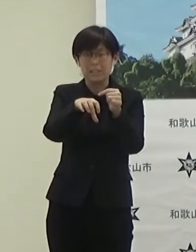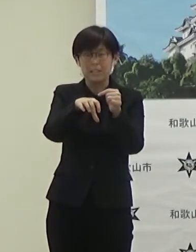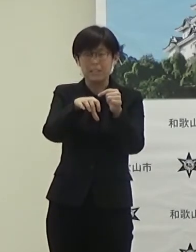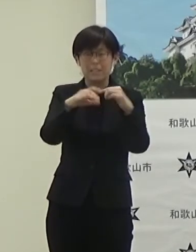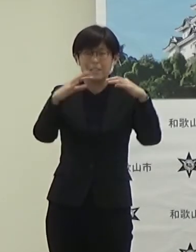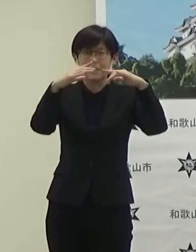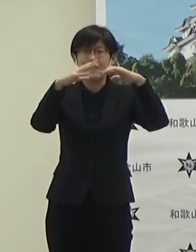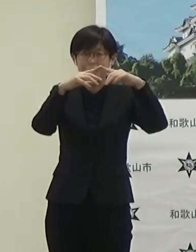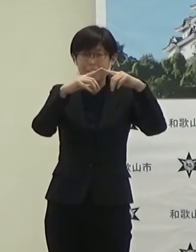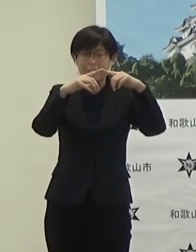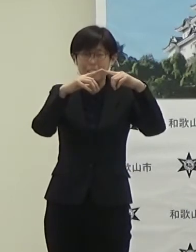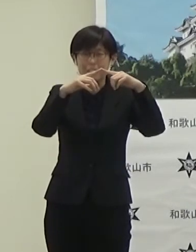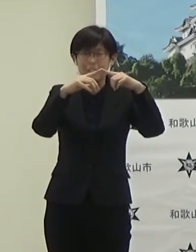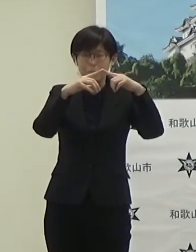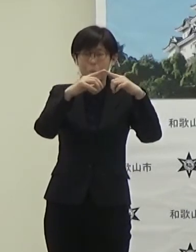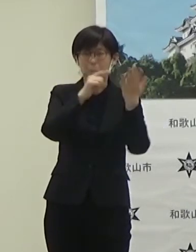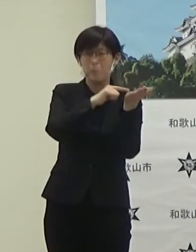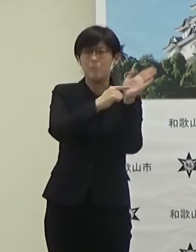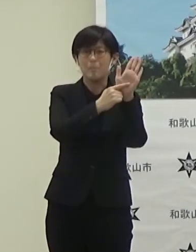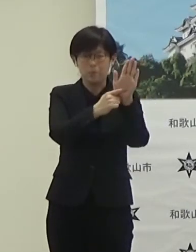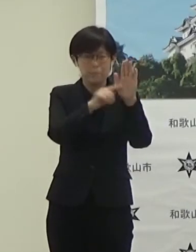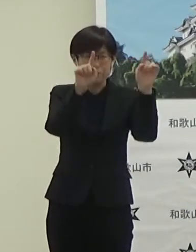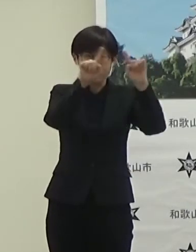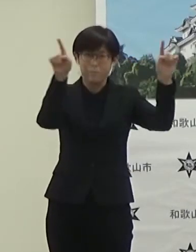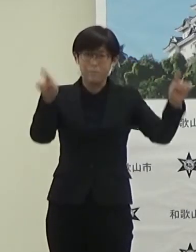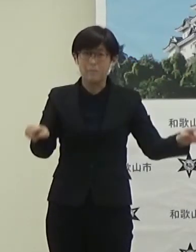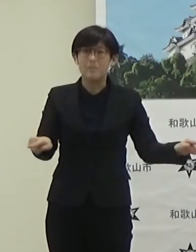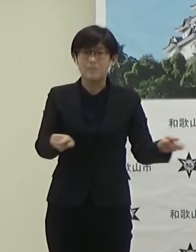おとついからか